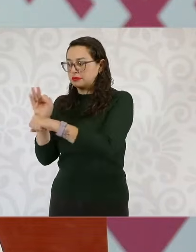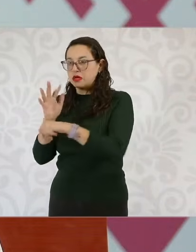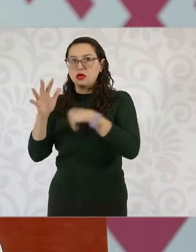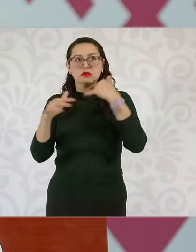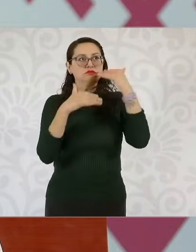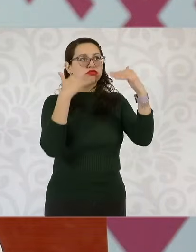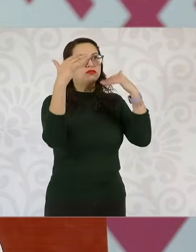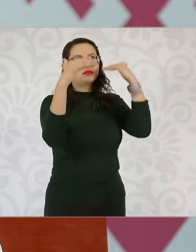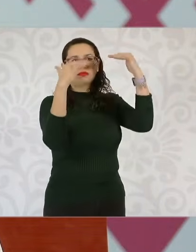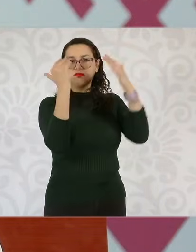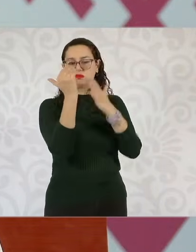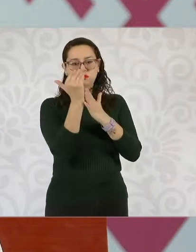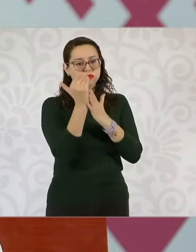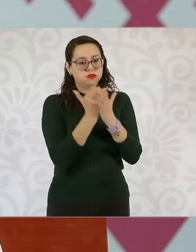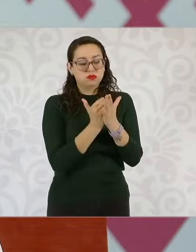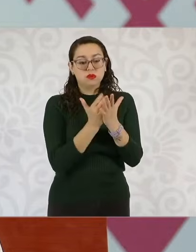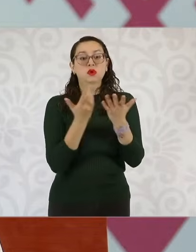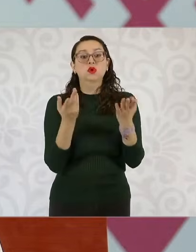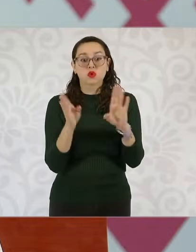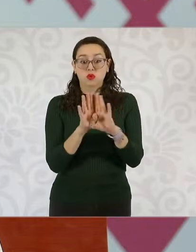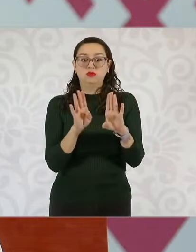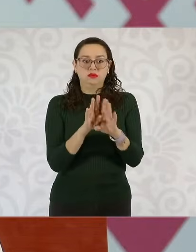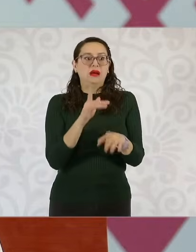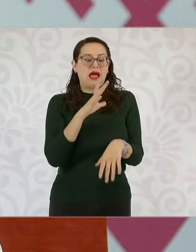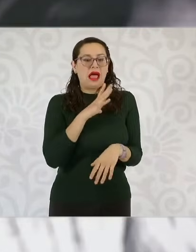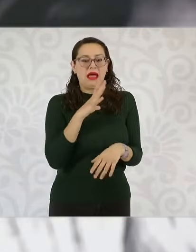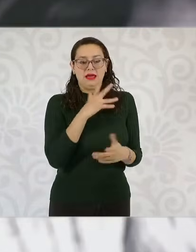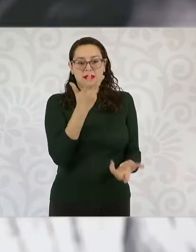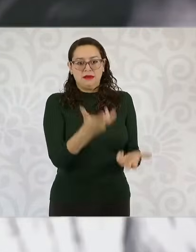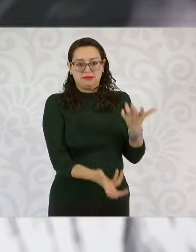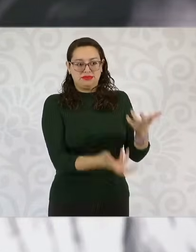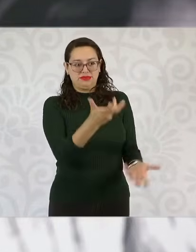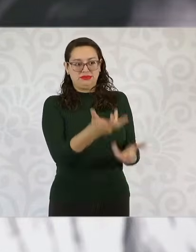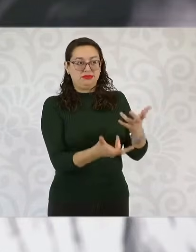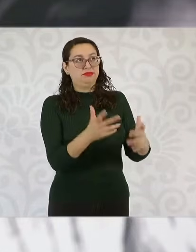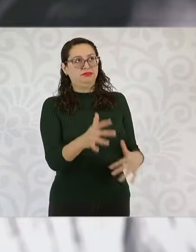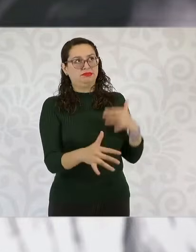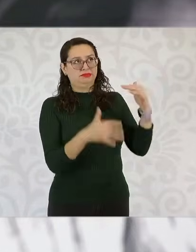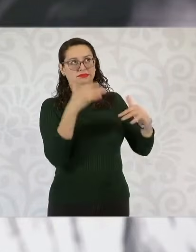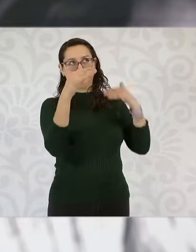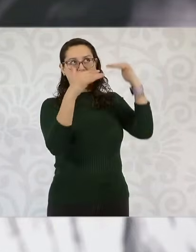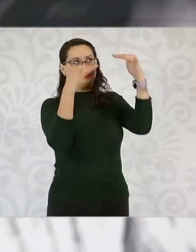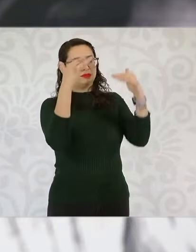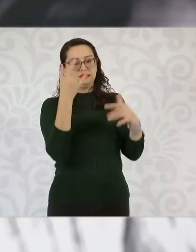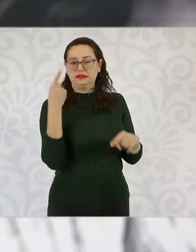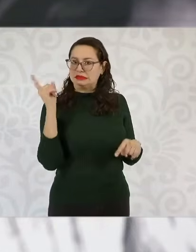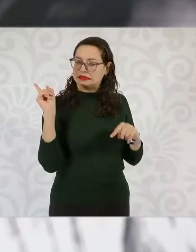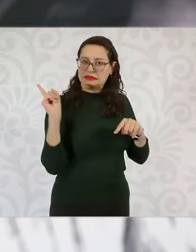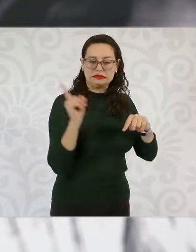parte importante es reducir esta quema tenemos varios proyectos para llegar a muy muy muy un